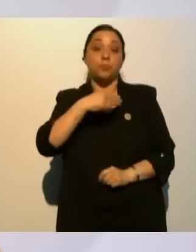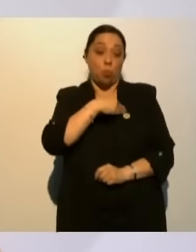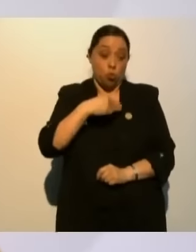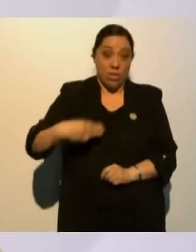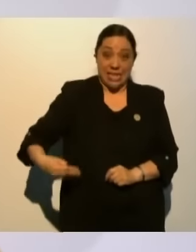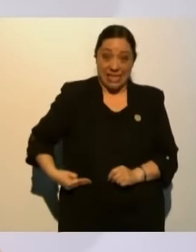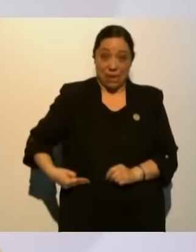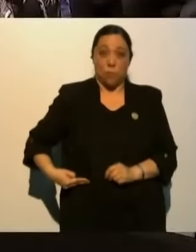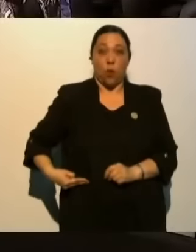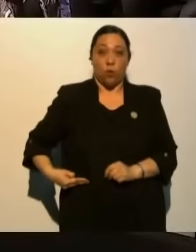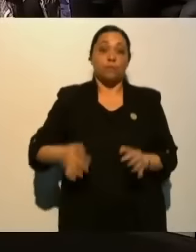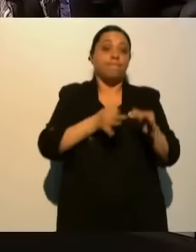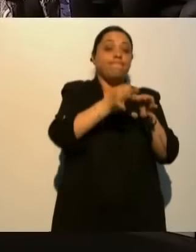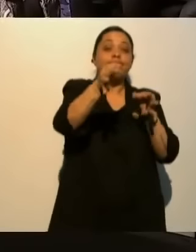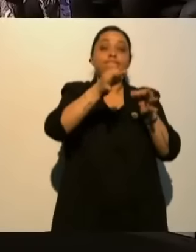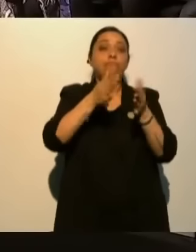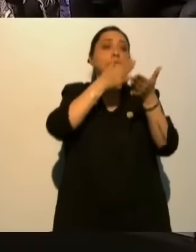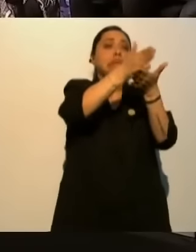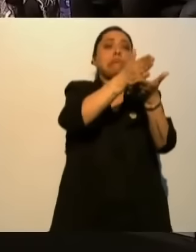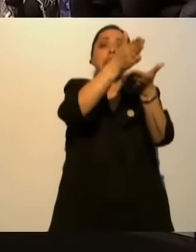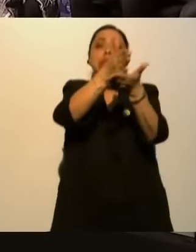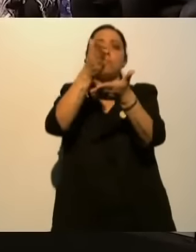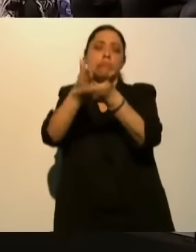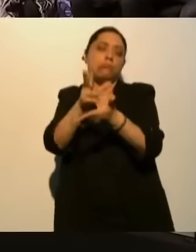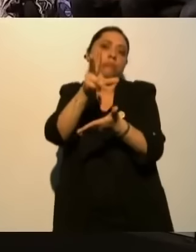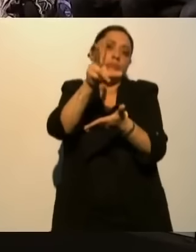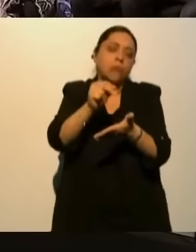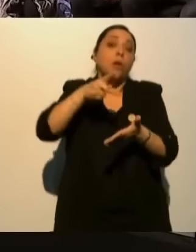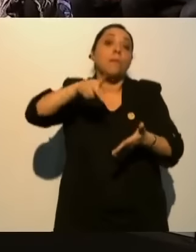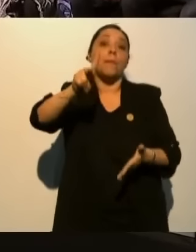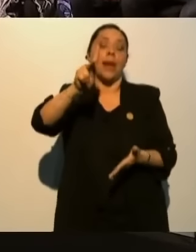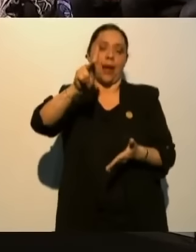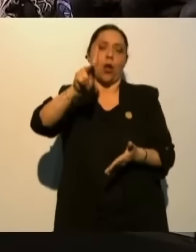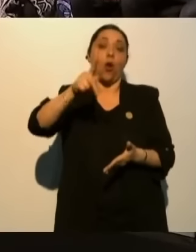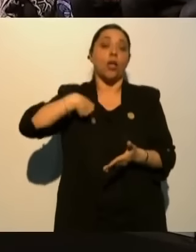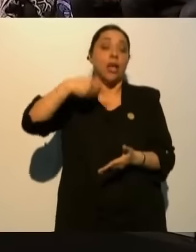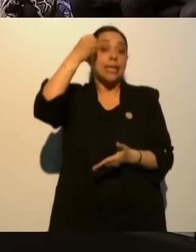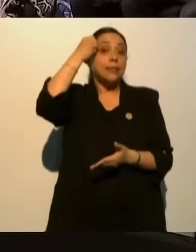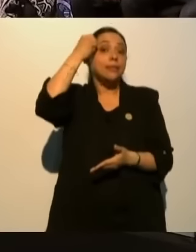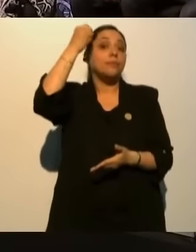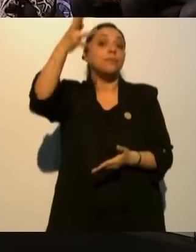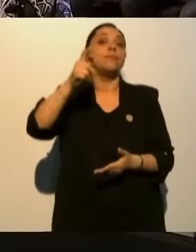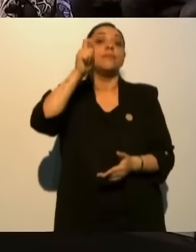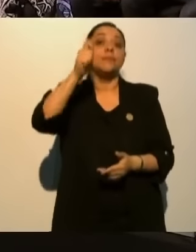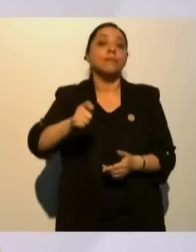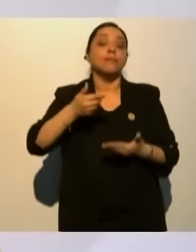pero que estamos presentes que no se me olvida lo que es ser presidenta municipal que sabemos